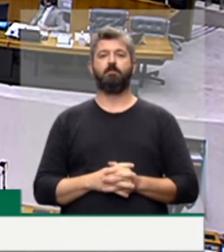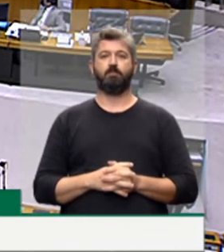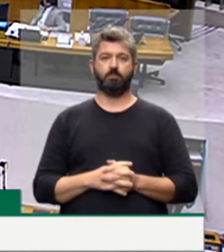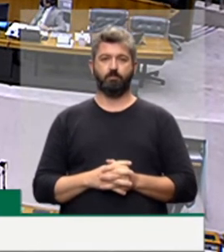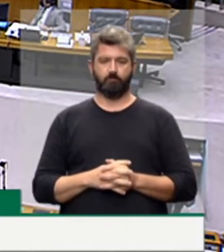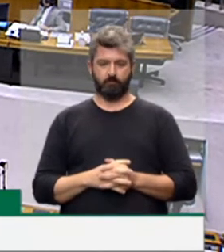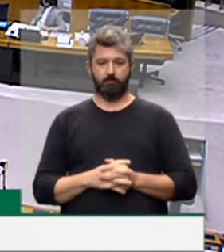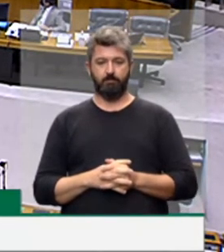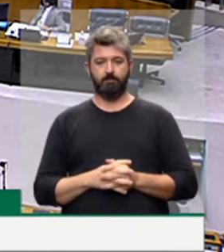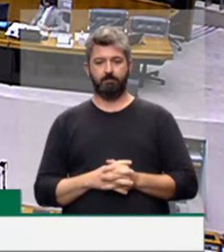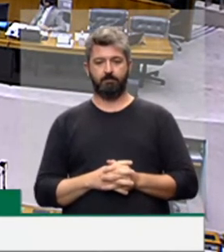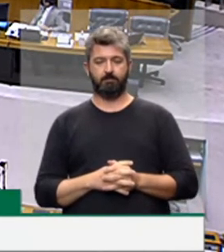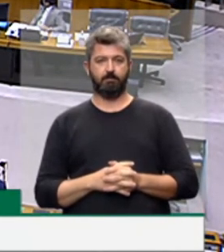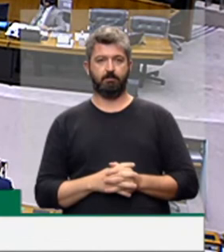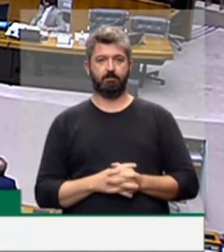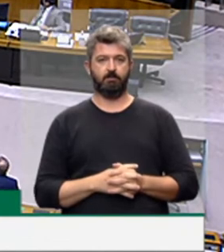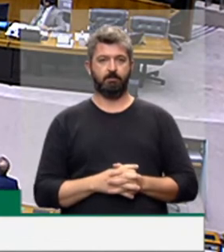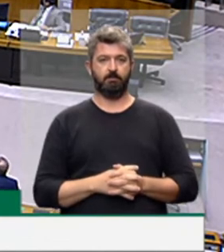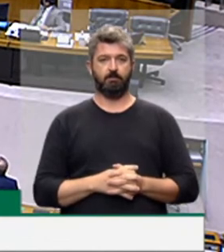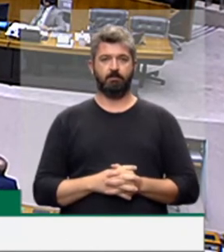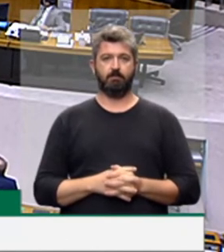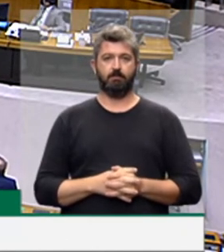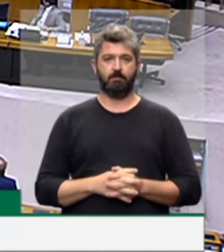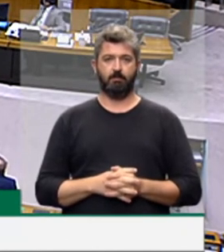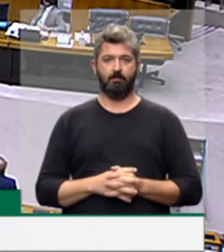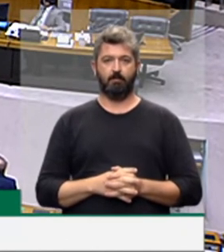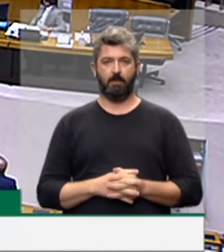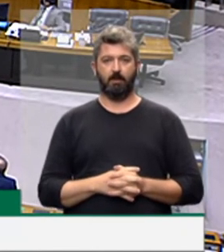DEPUTADA ALICE PORTUGAL VAI ENCAMINHAR. [PRESIDENTE]: DEPUTADA